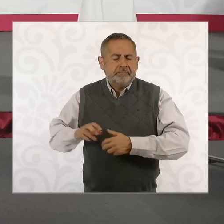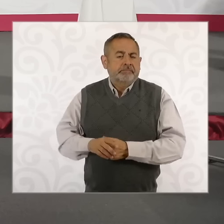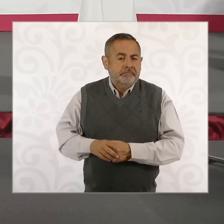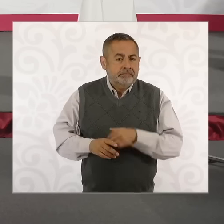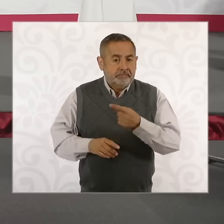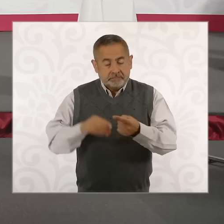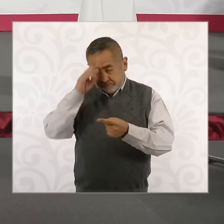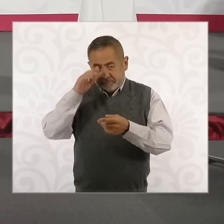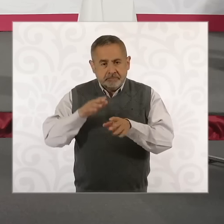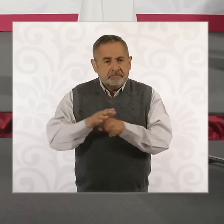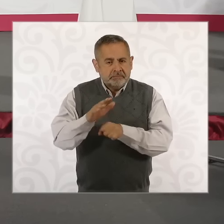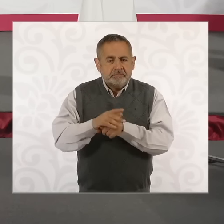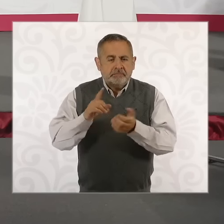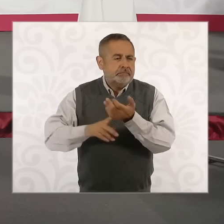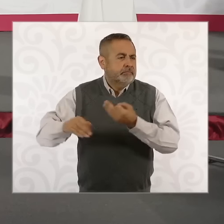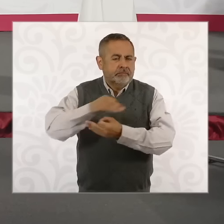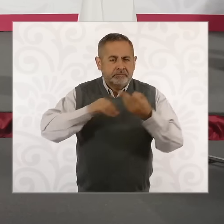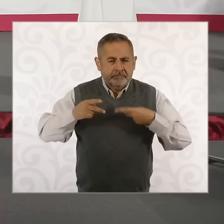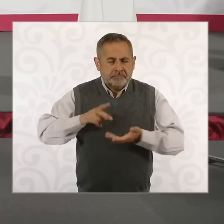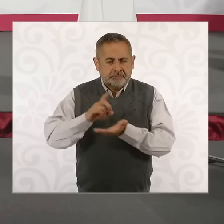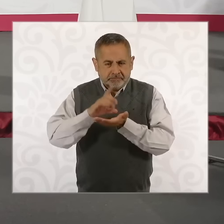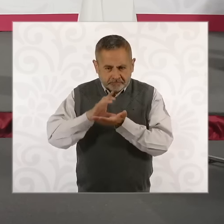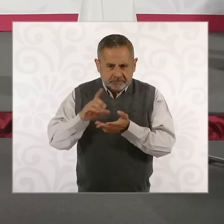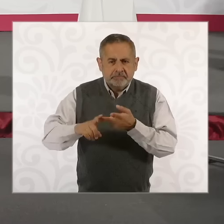que tengan accesibilidad universal y los sistemas de información a las personas.